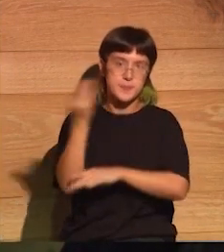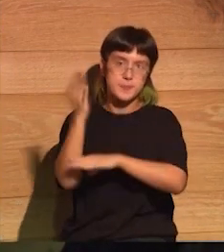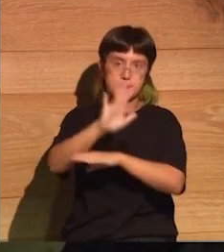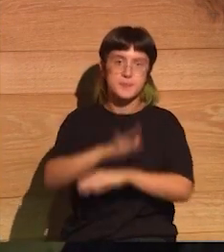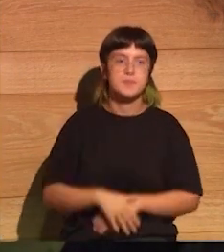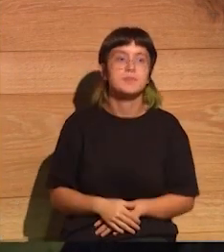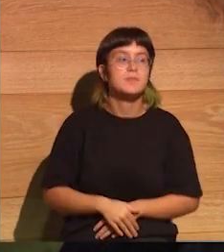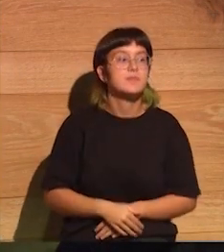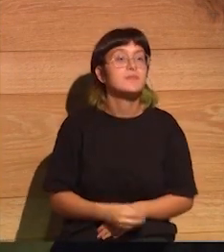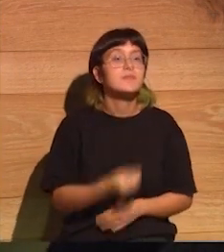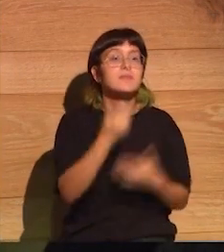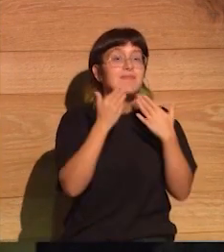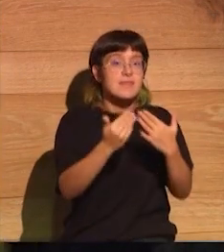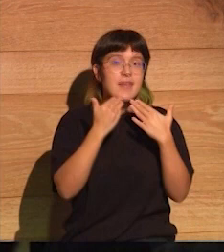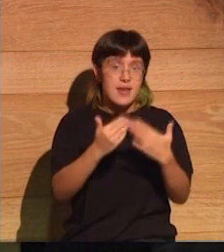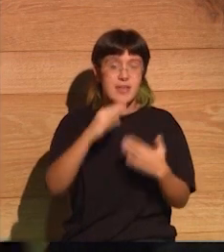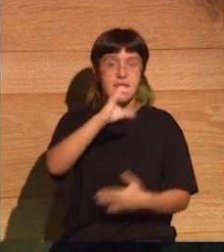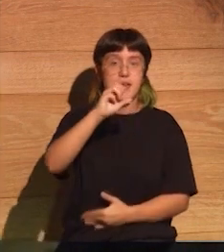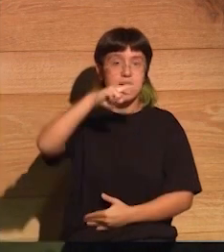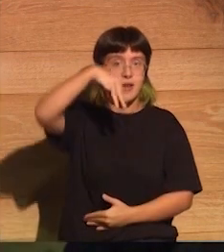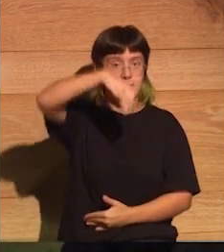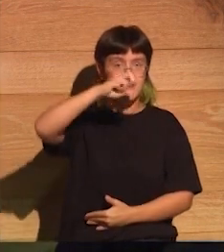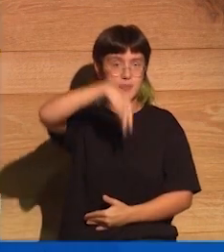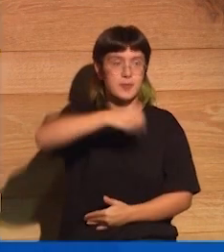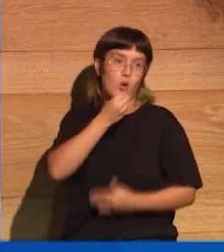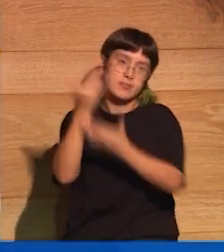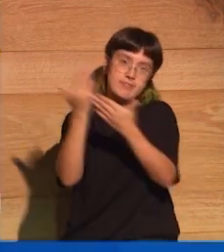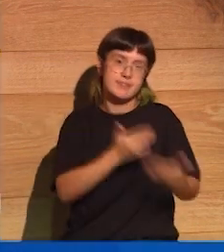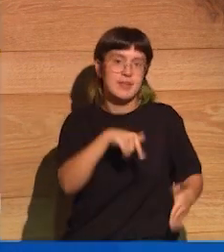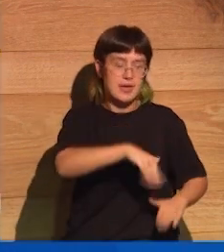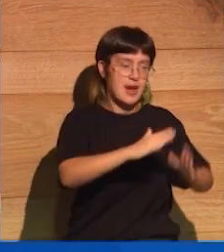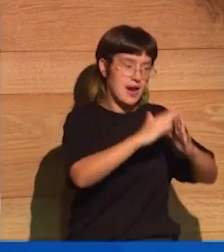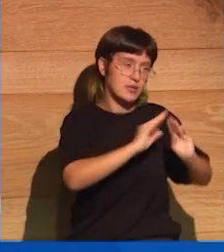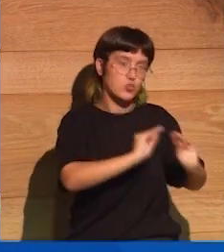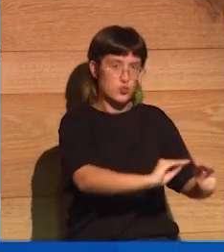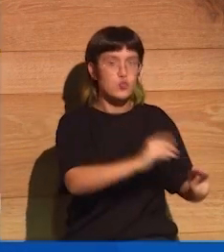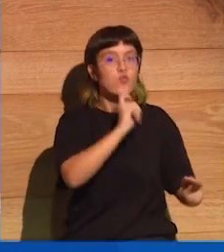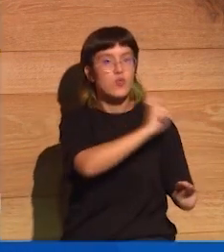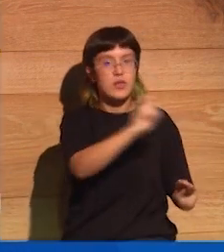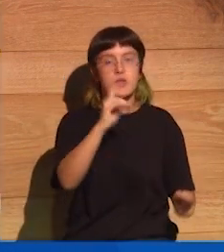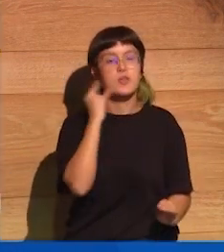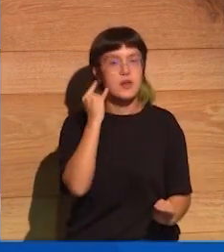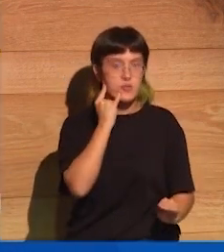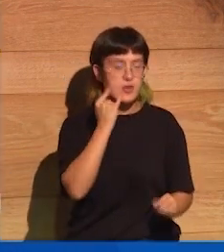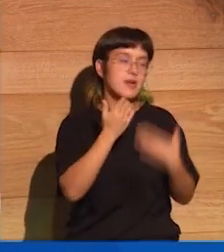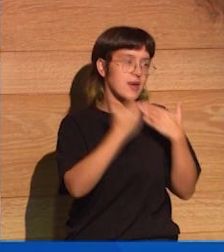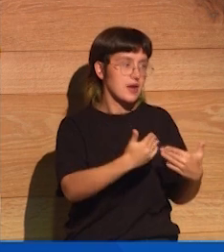Muchas gracias. Muchas gracias, Carmen Morenés, por recibirnos en tu casa. En vuestra casa, la Fundación Telefónica. Gracias Xavier Bertolín,